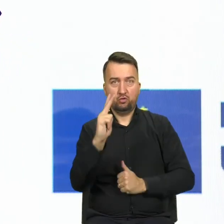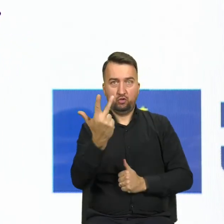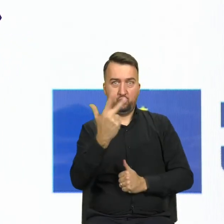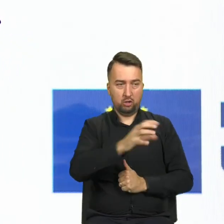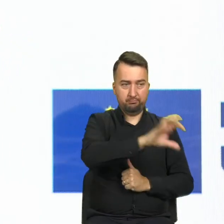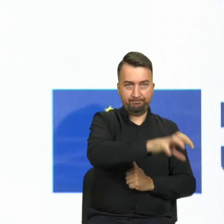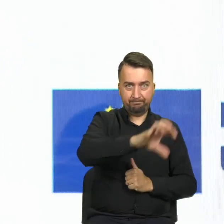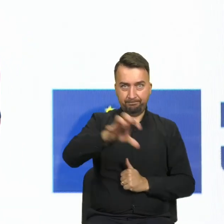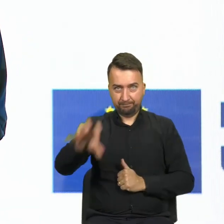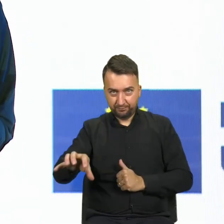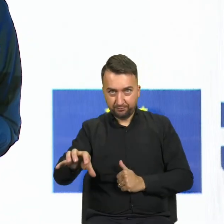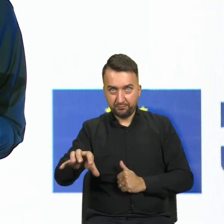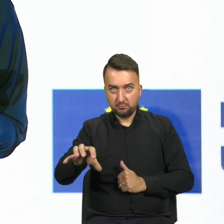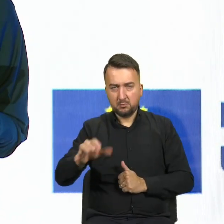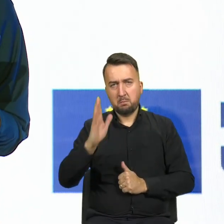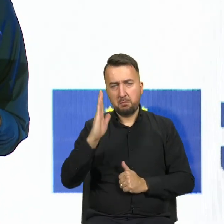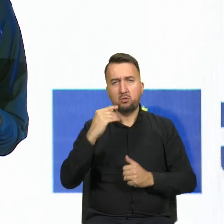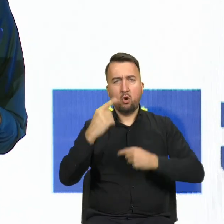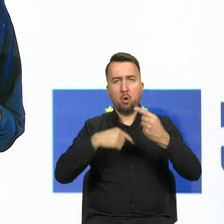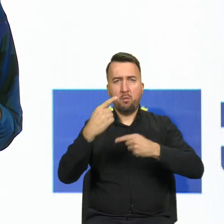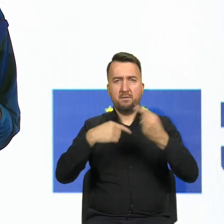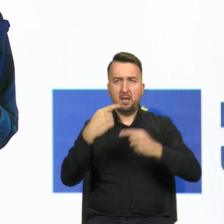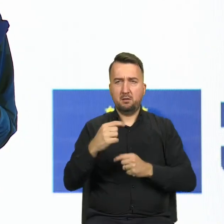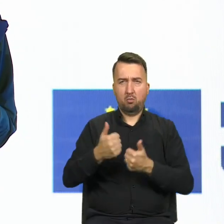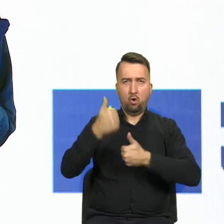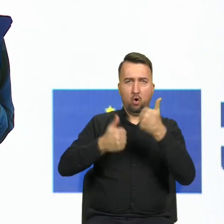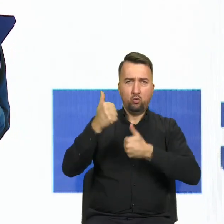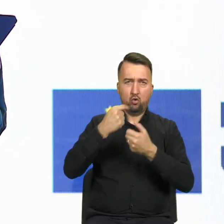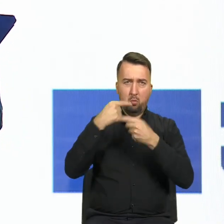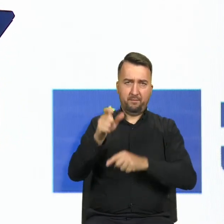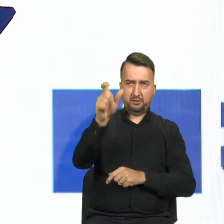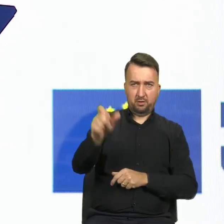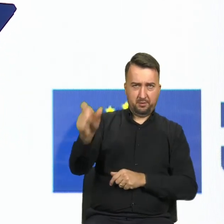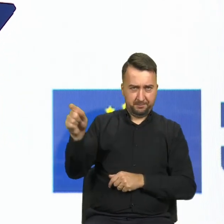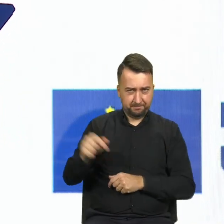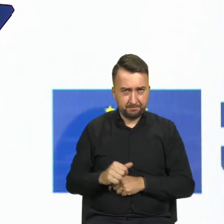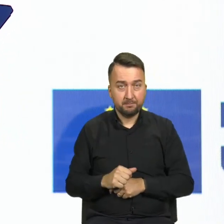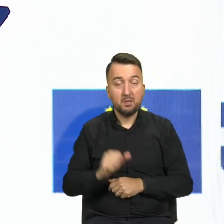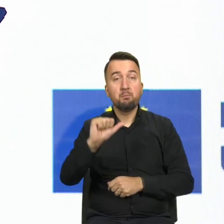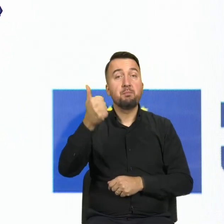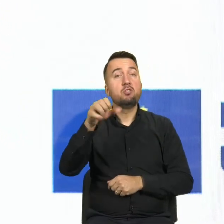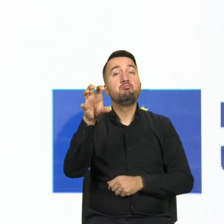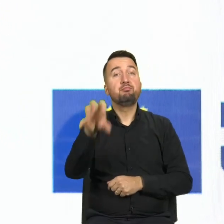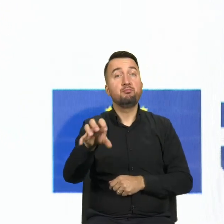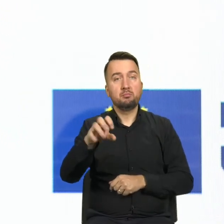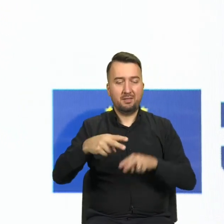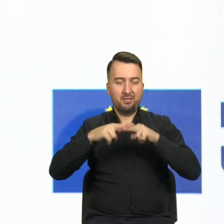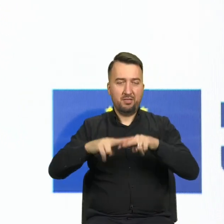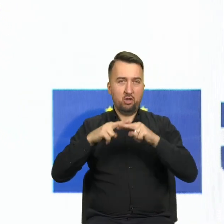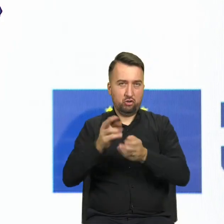jak i w tak zwanym międzyczasie, gdzie wymieniamy się informacjami, wiedzą, kontaktami i budujemy współpracę, o której też tutaj już dzisiaj była mowa.